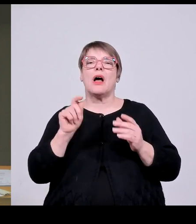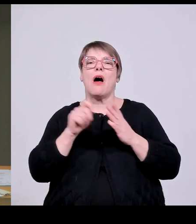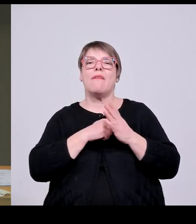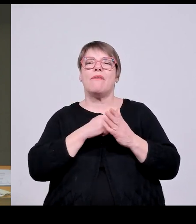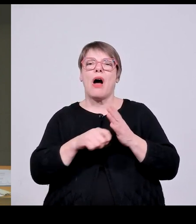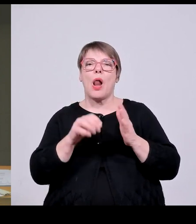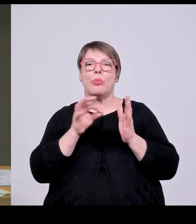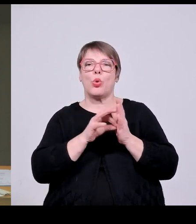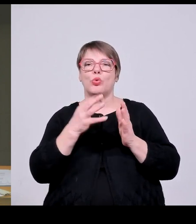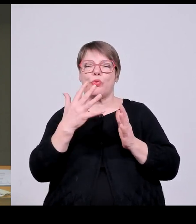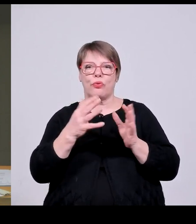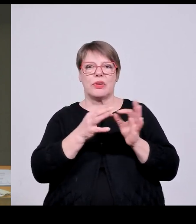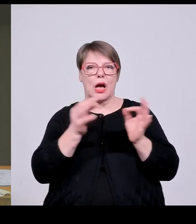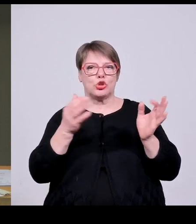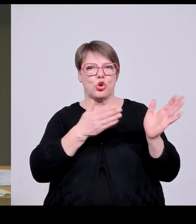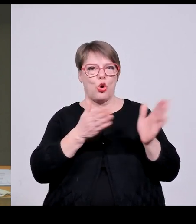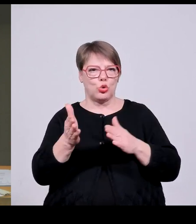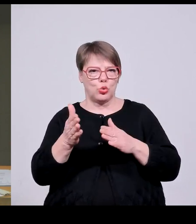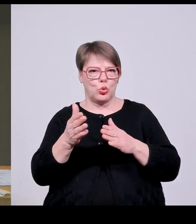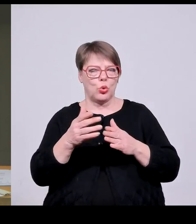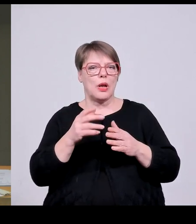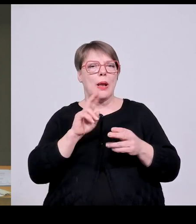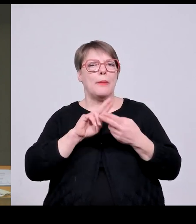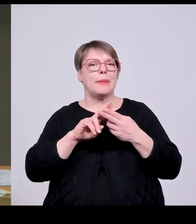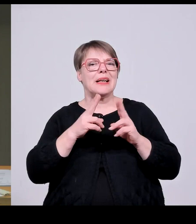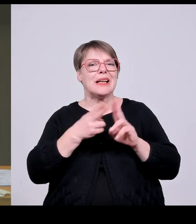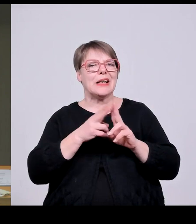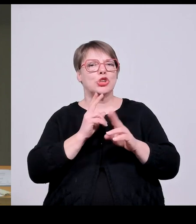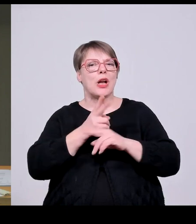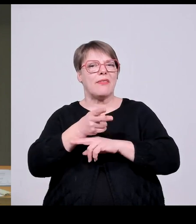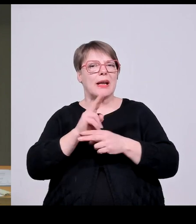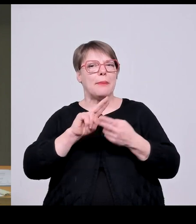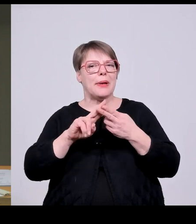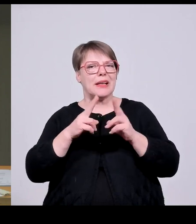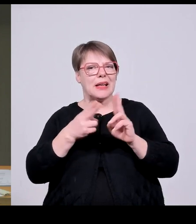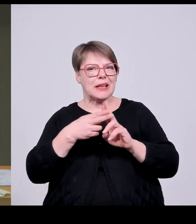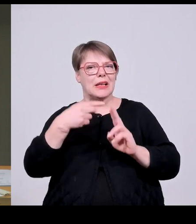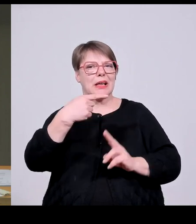ungültig 1, Ja 1406, Enthaltungen 3, damit nicht gewählt.